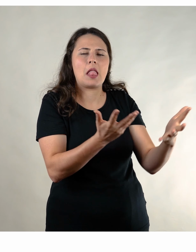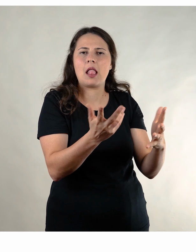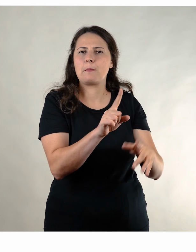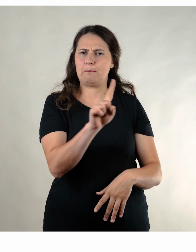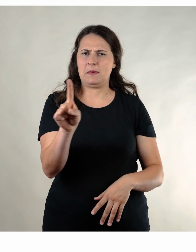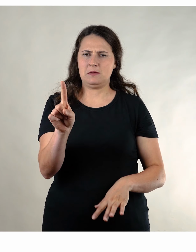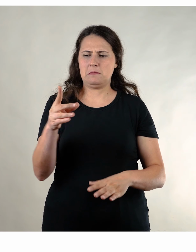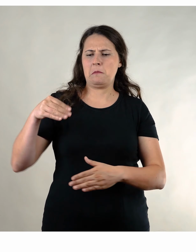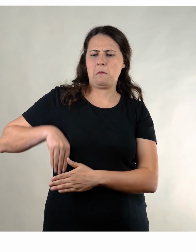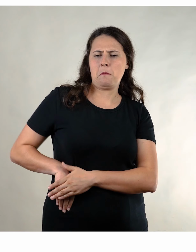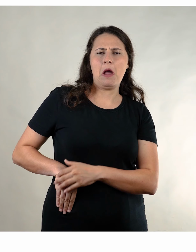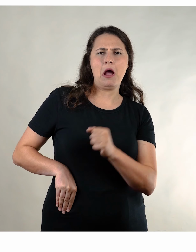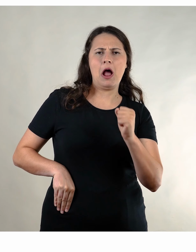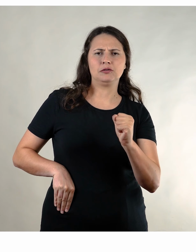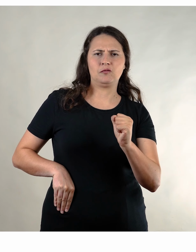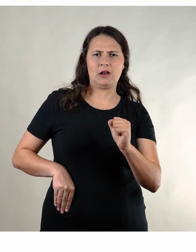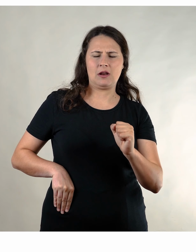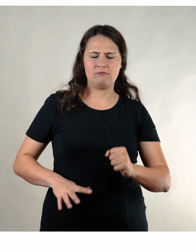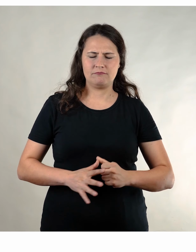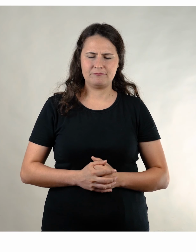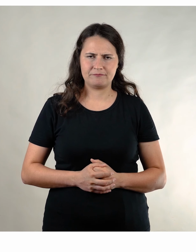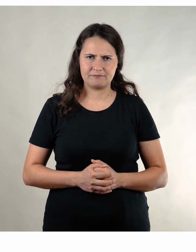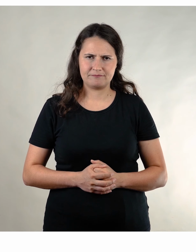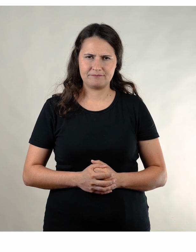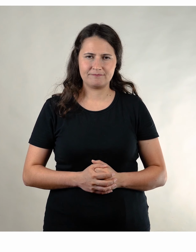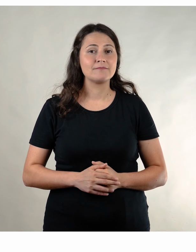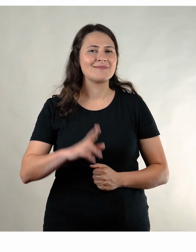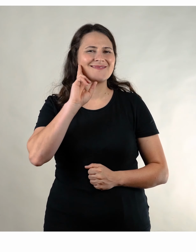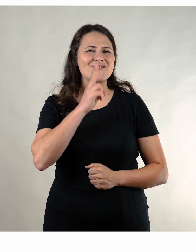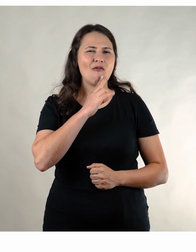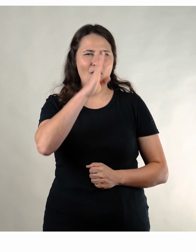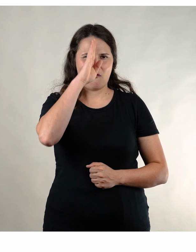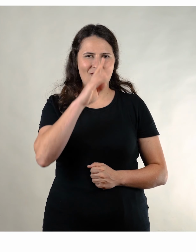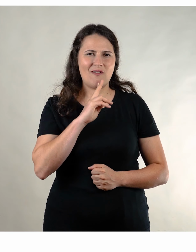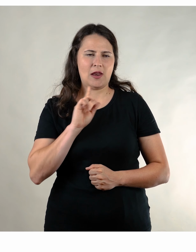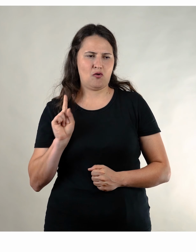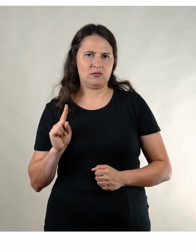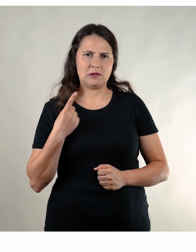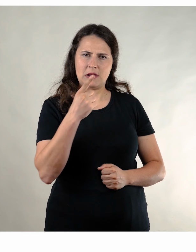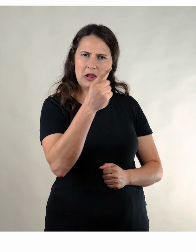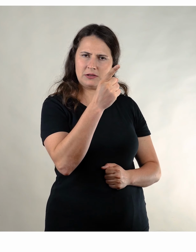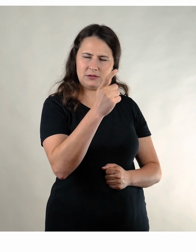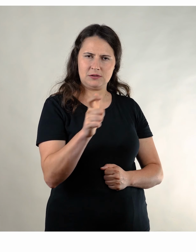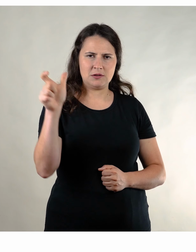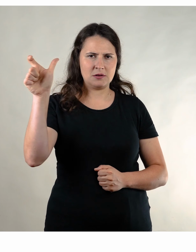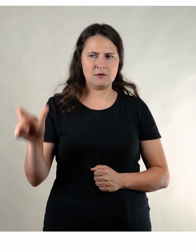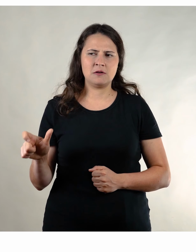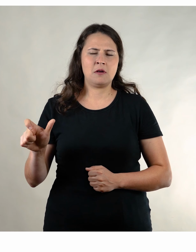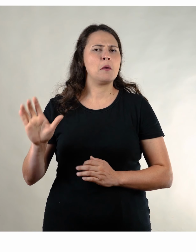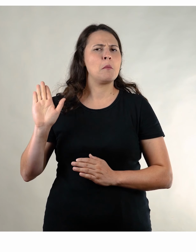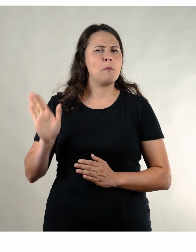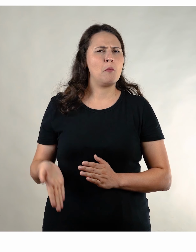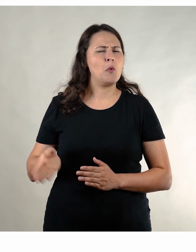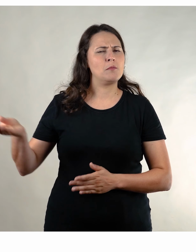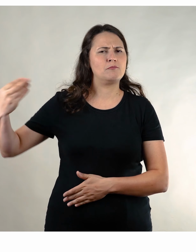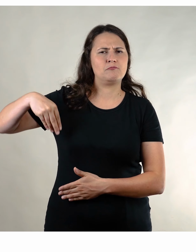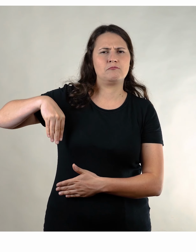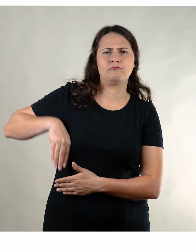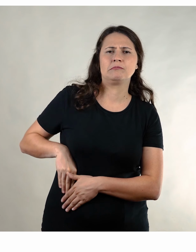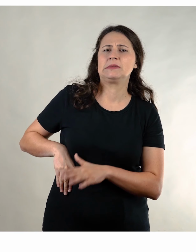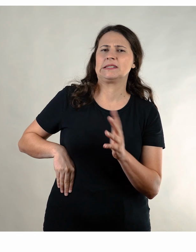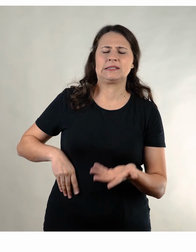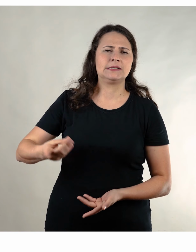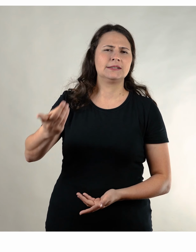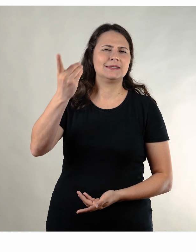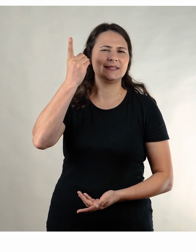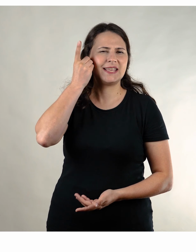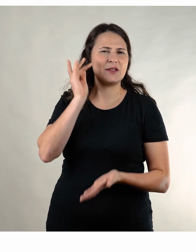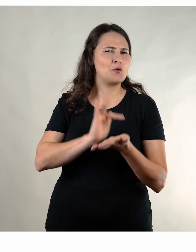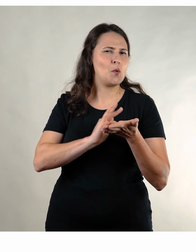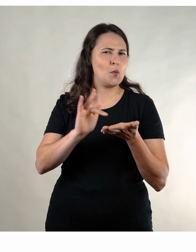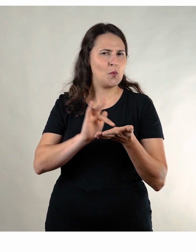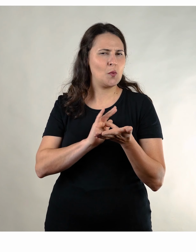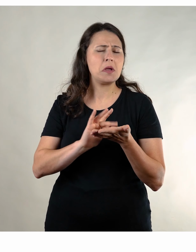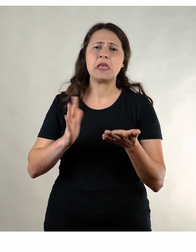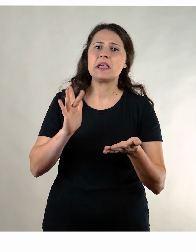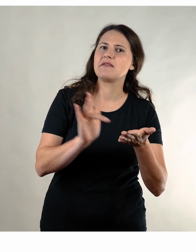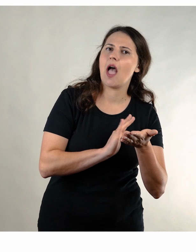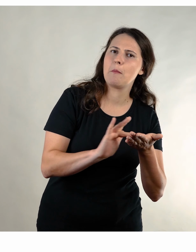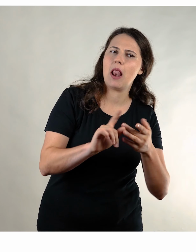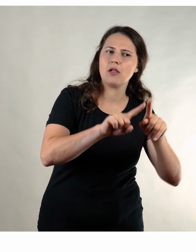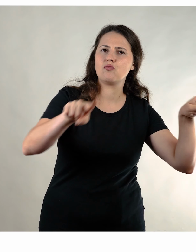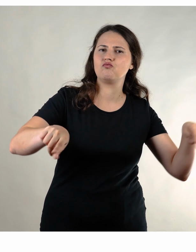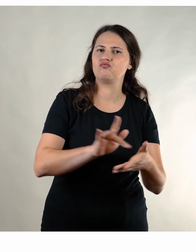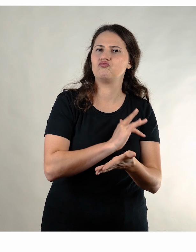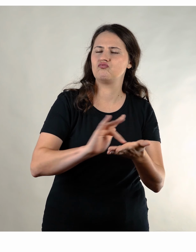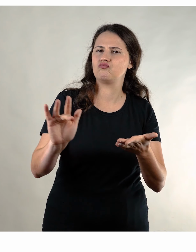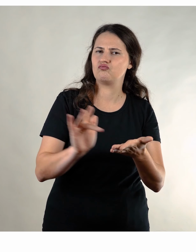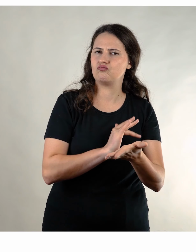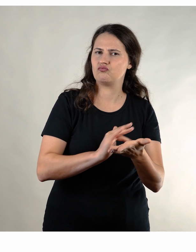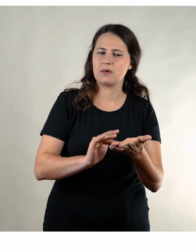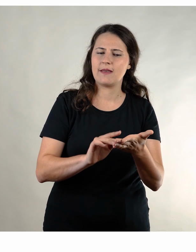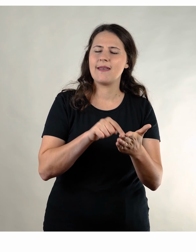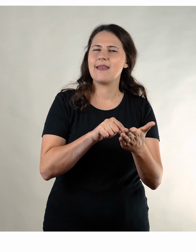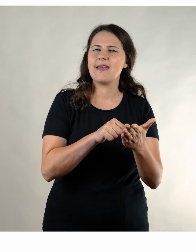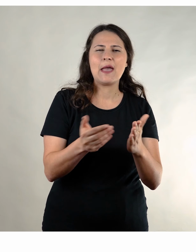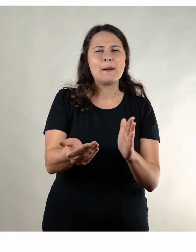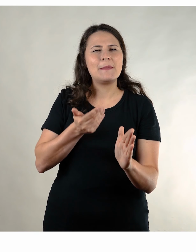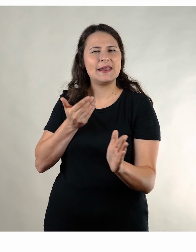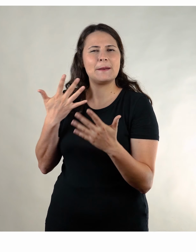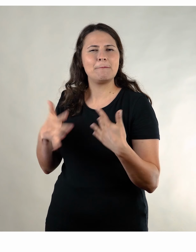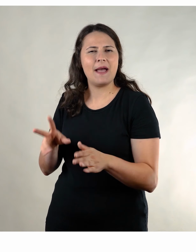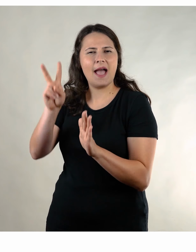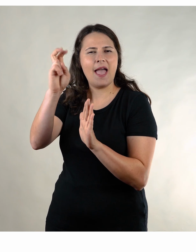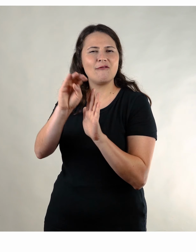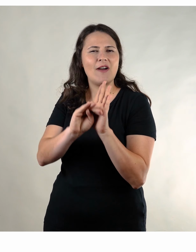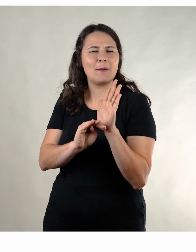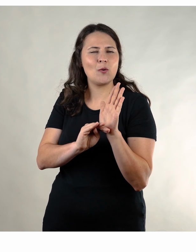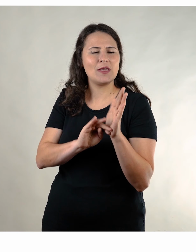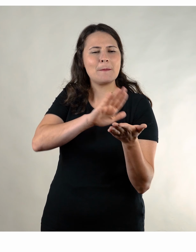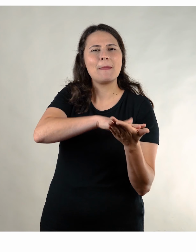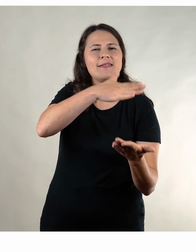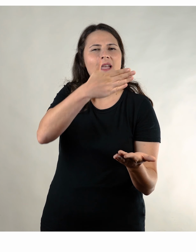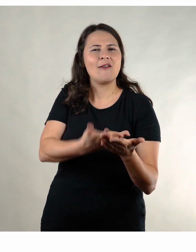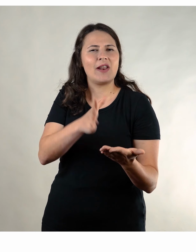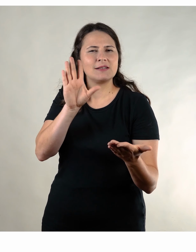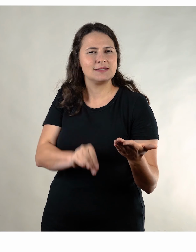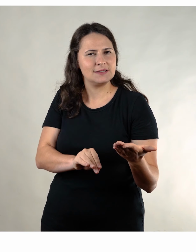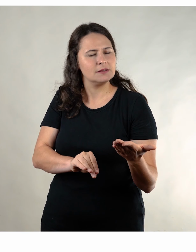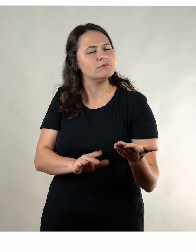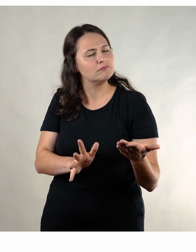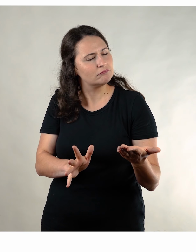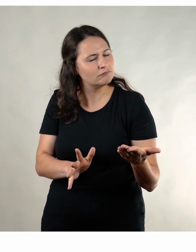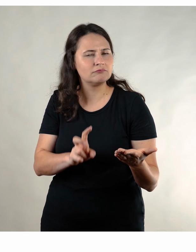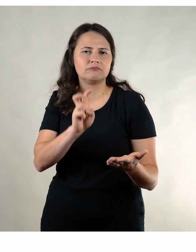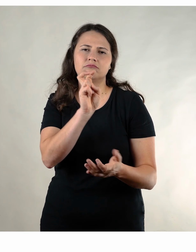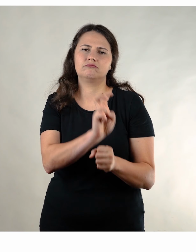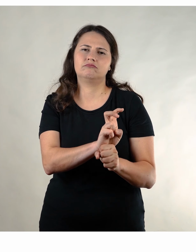Ο ταξιδιώτης με προβλήματα ακοής μπορεί επίσης να φέρει μαζί έξυπνο τηλέφωνο ή ταμπλέτα, με προεγκατεστημένη εφαρμογή μετάφρασης.